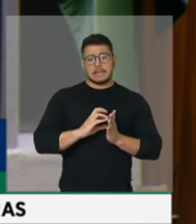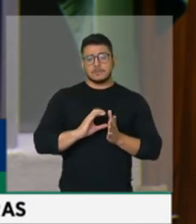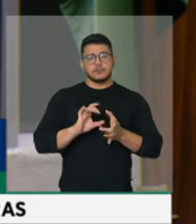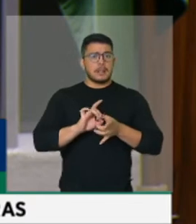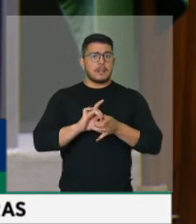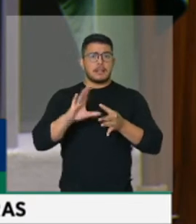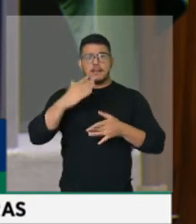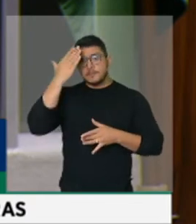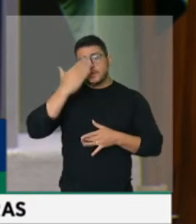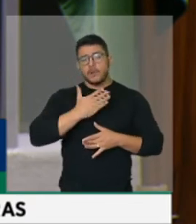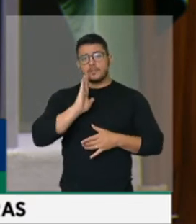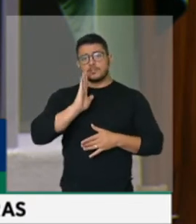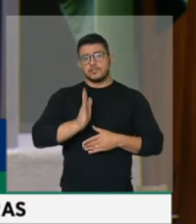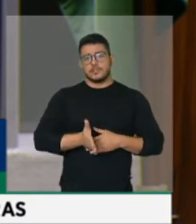NACIONAL. AO FINAL DE 2019, ESSA PARTICIPAÇÃO HAVIA